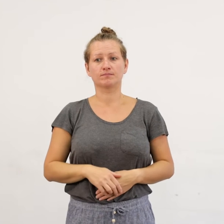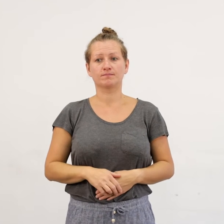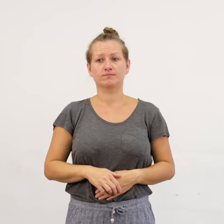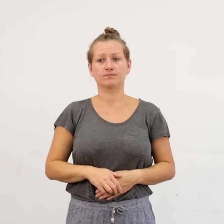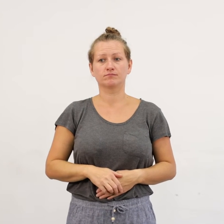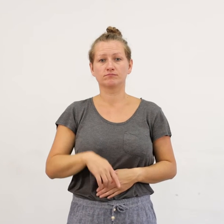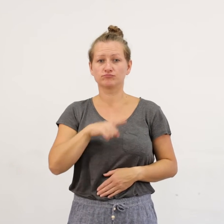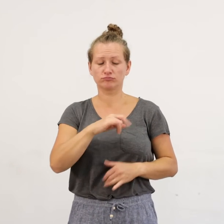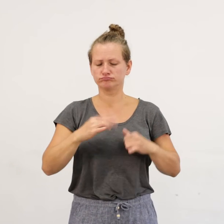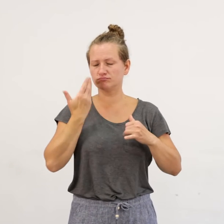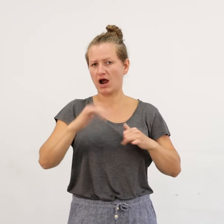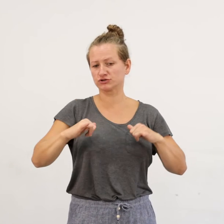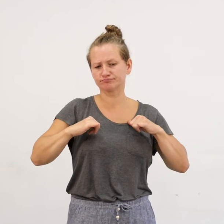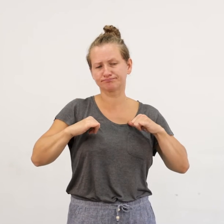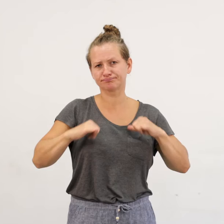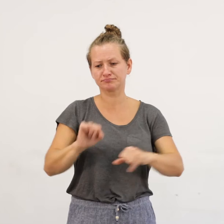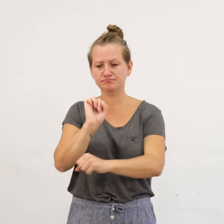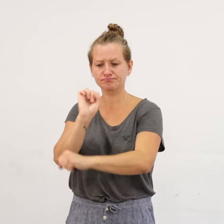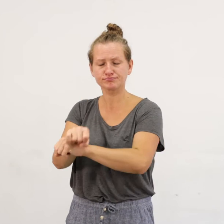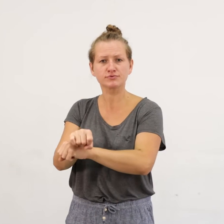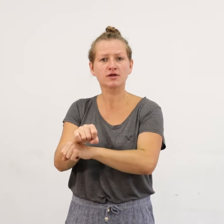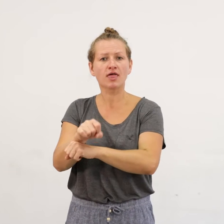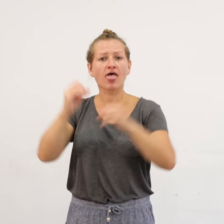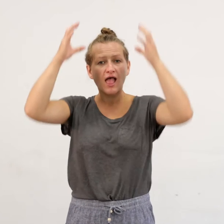Wykonane z tego tworzywa hełmy są